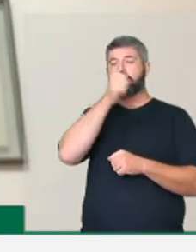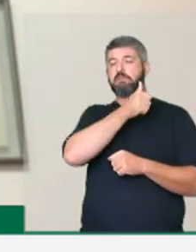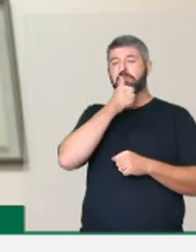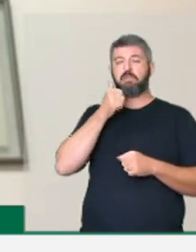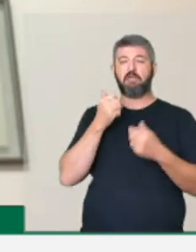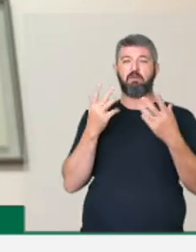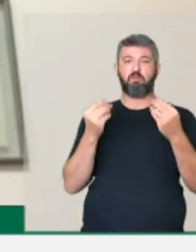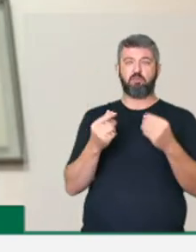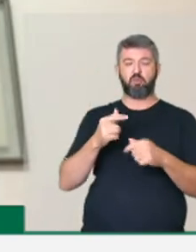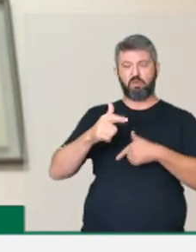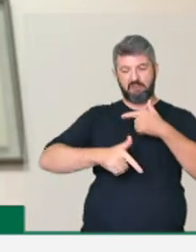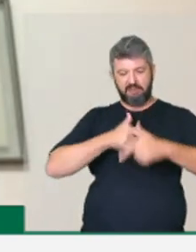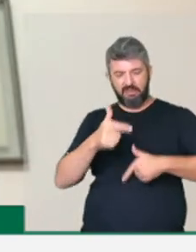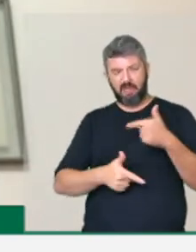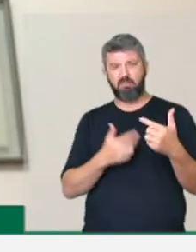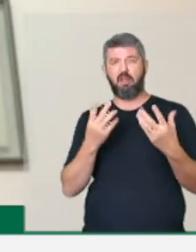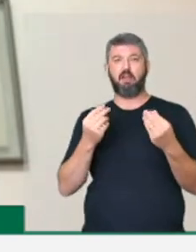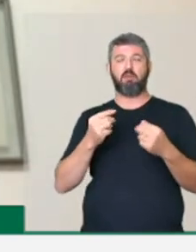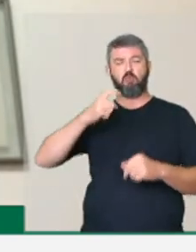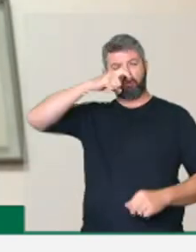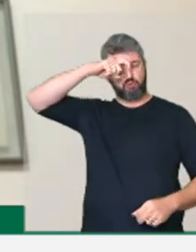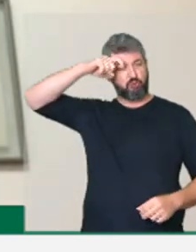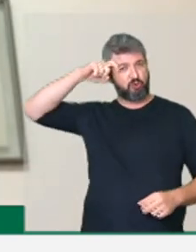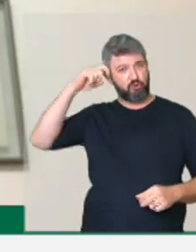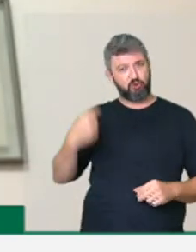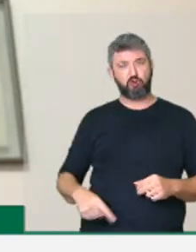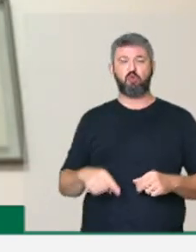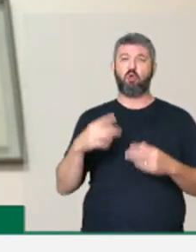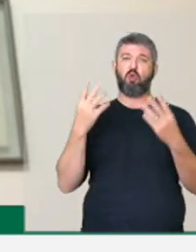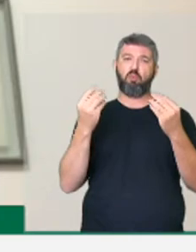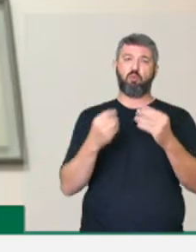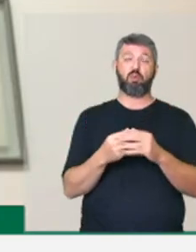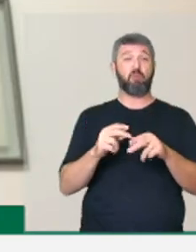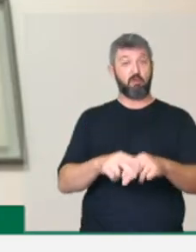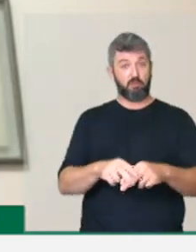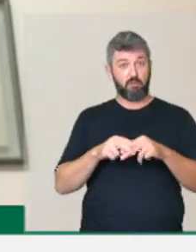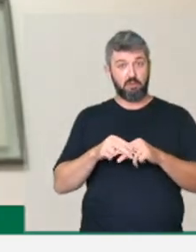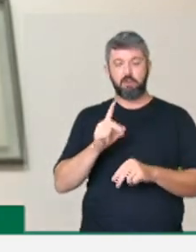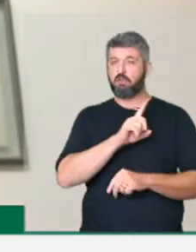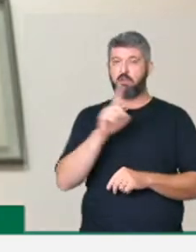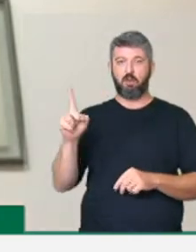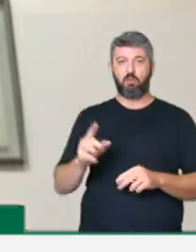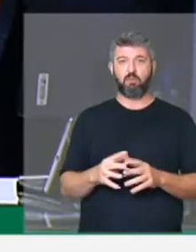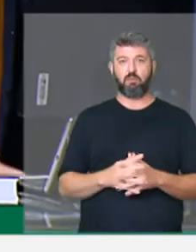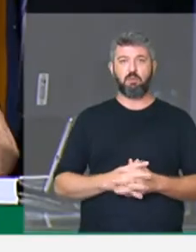ORIENTA O NOVO? -- [DEPUTADO]: NOVO VAI ORIENTAR SIM, PRESIDENTE, E EU PEÇO O TEMPO DE LIDERANÇA NA PRÓXIMA NOMINAL. -- [PRESIDENTE]: MUITO